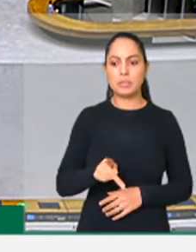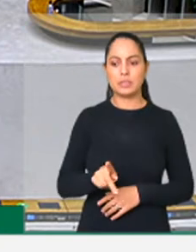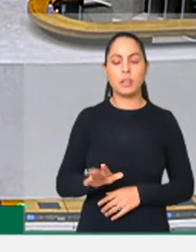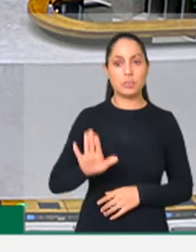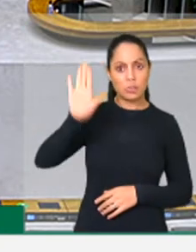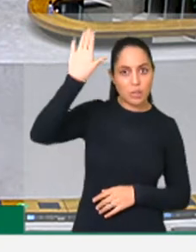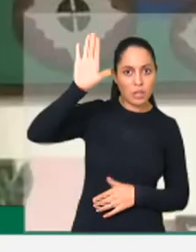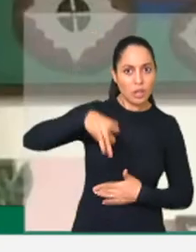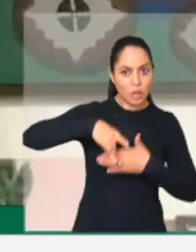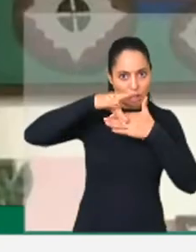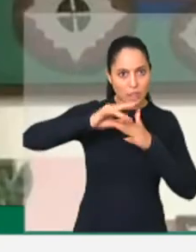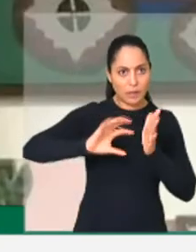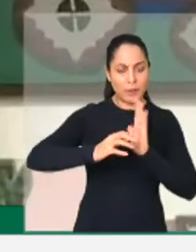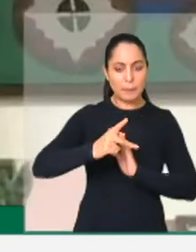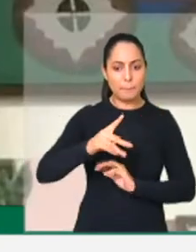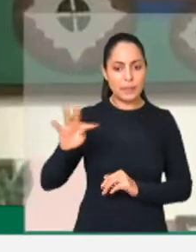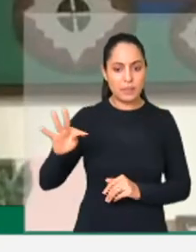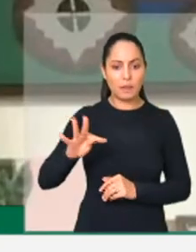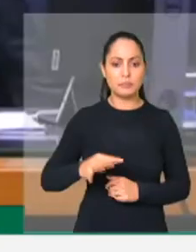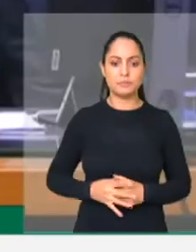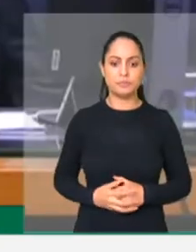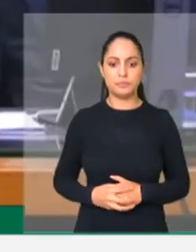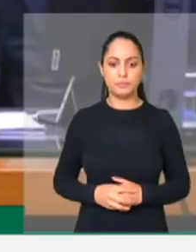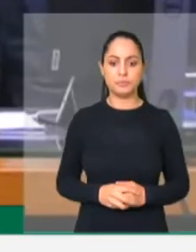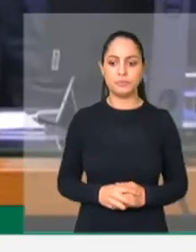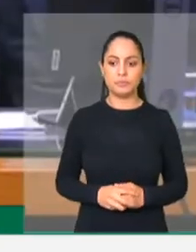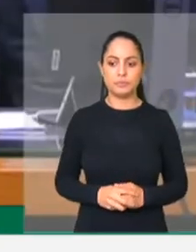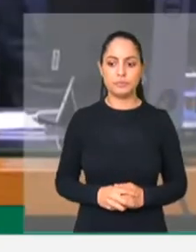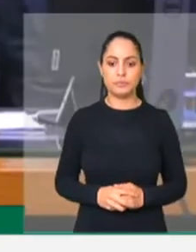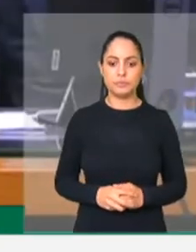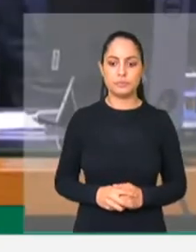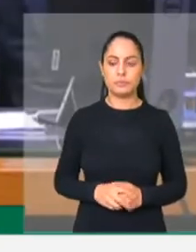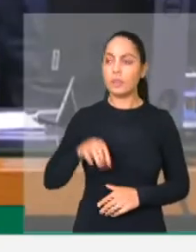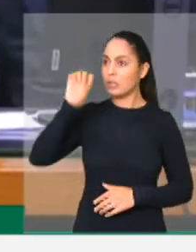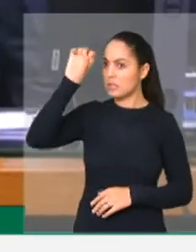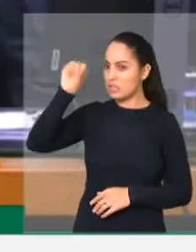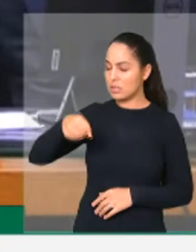TOTAL, QUÓRUM, 433, QUÓRUM 434. ESTÁ REJEITADO O REQUERIMENTO DE PREFERÊNCIA.